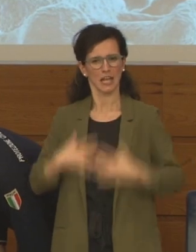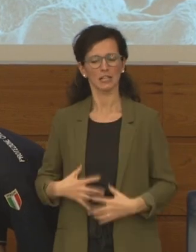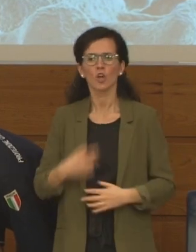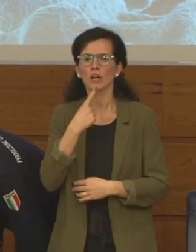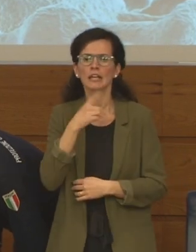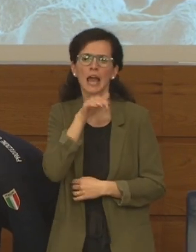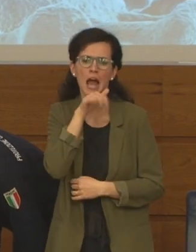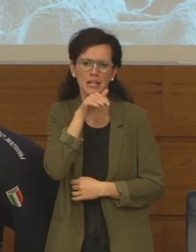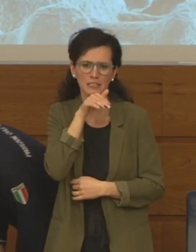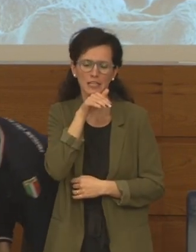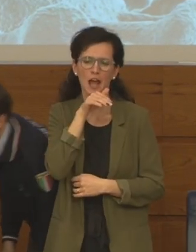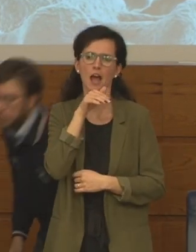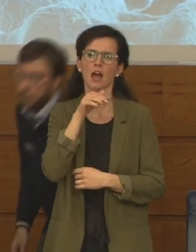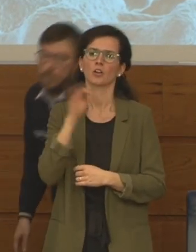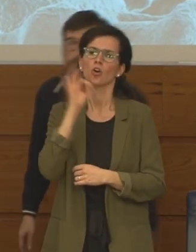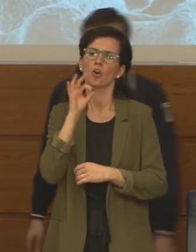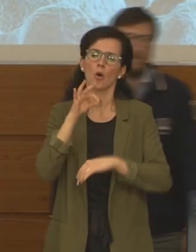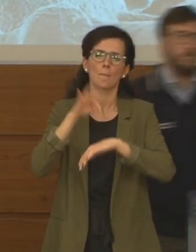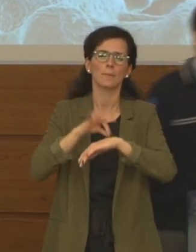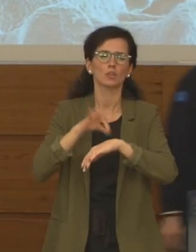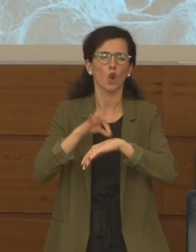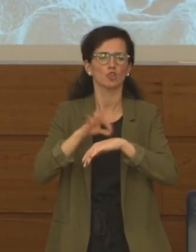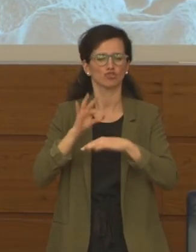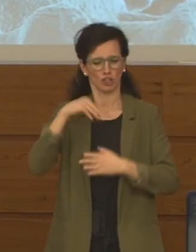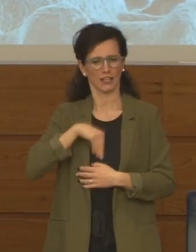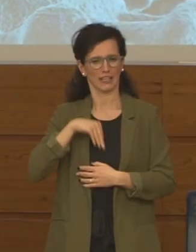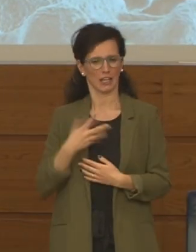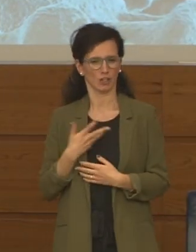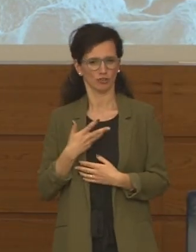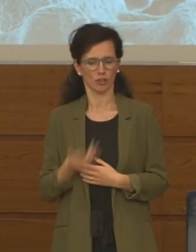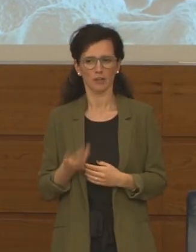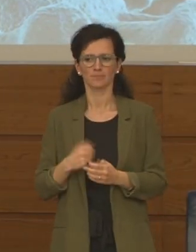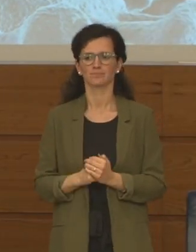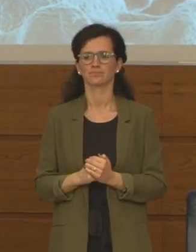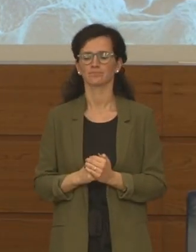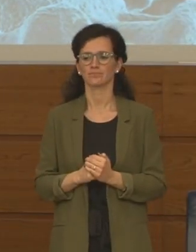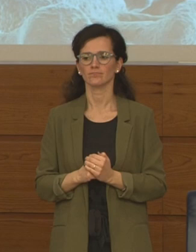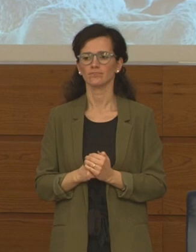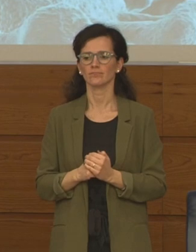diciamo malandate con patologie croniche, in questi casi talvolta noi diciamo che non